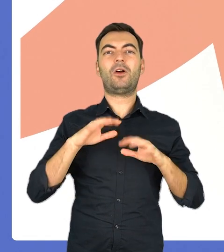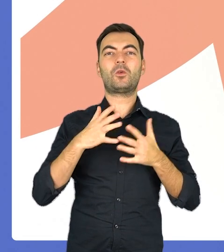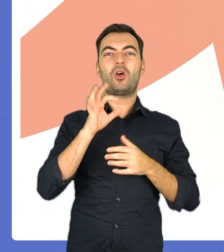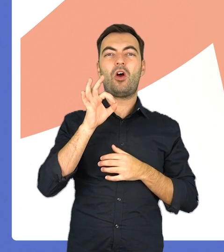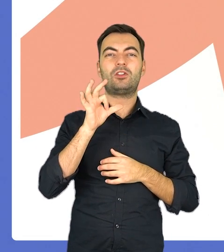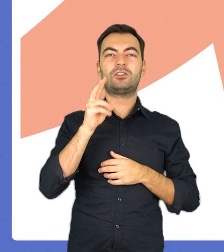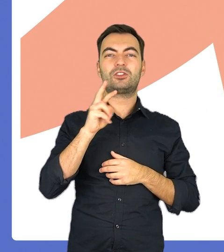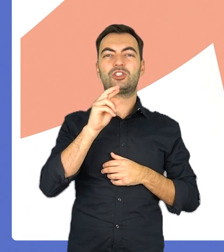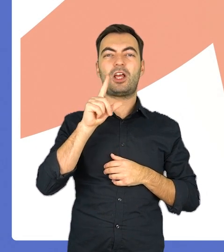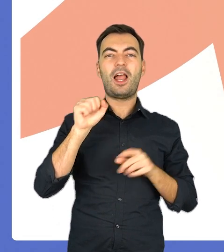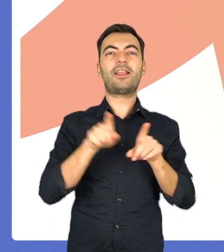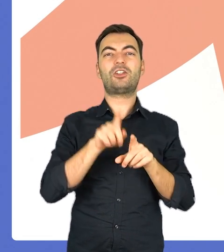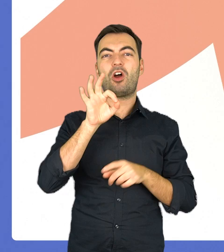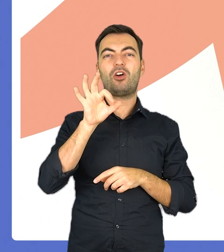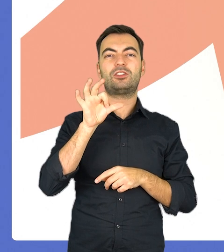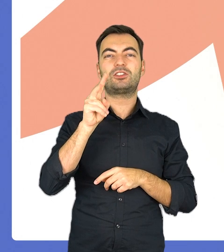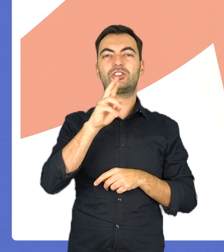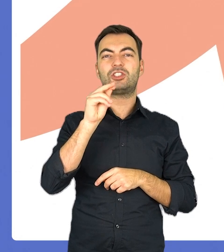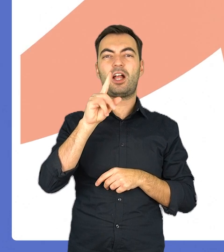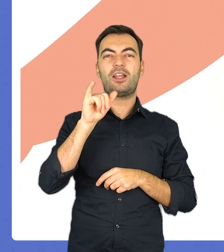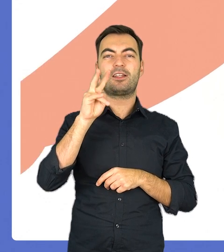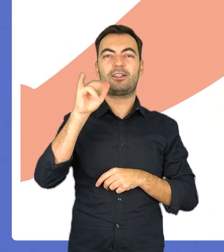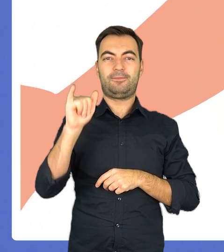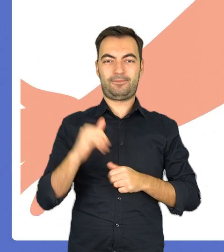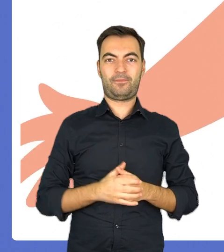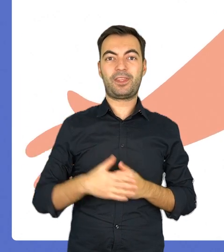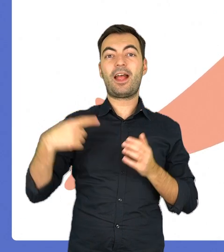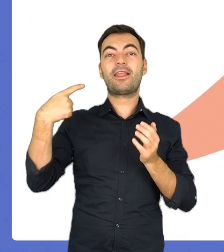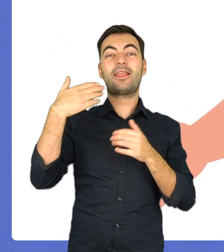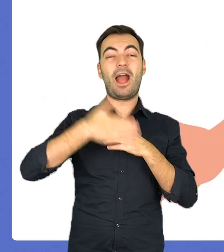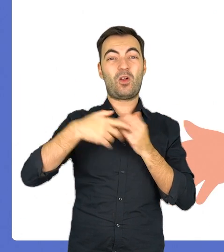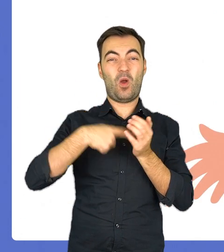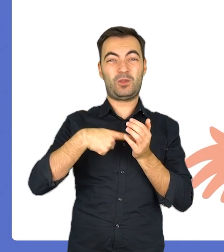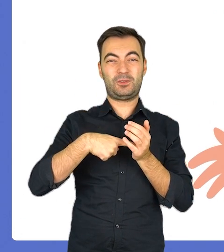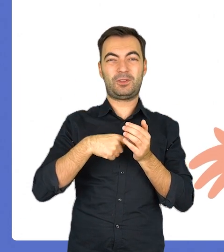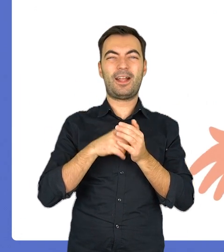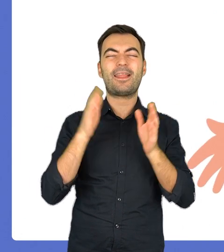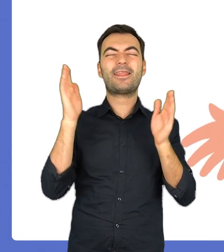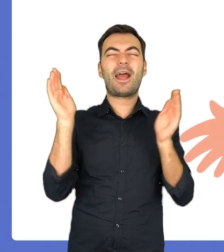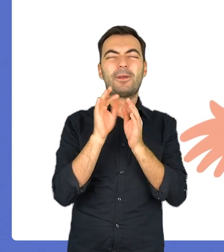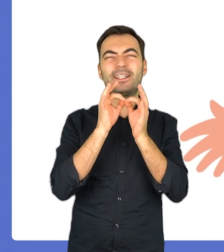czyli oskrzela i oskrzeliki. Na końcu tych najmniejszych i najcieńszych rurek znajdują